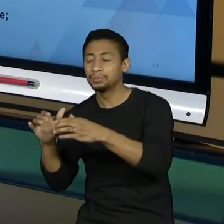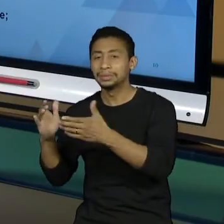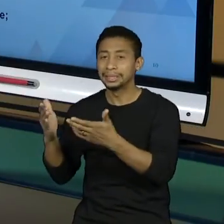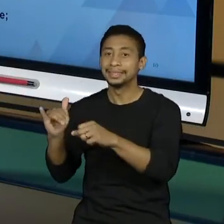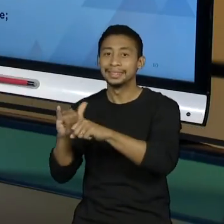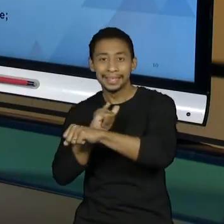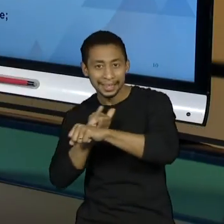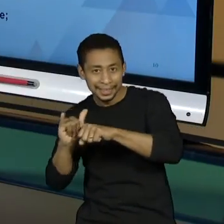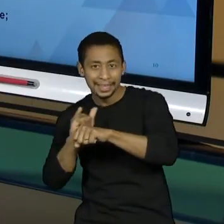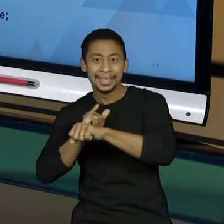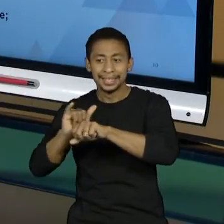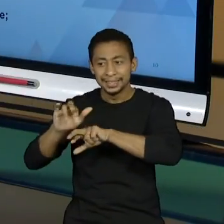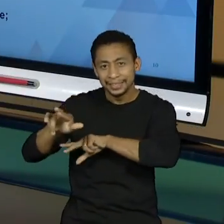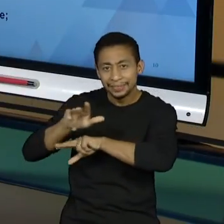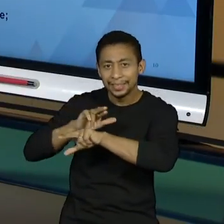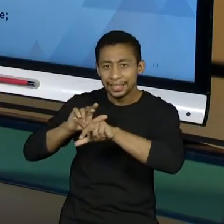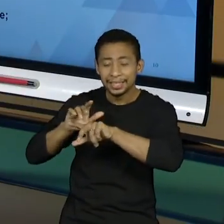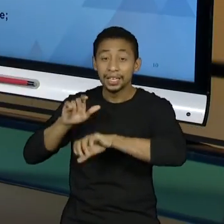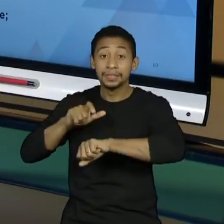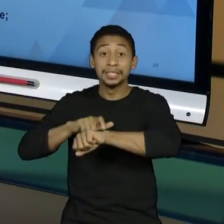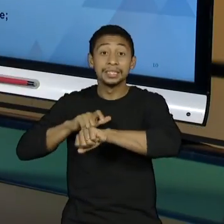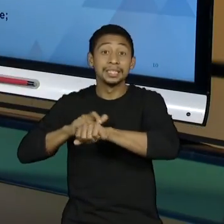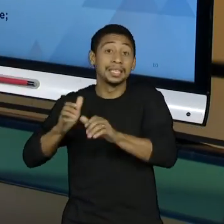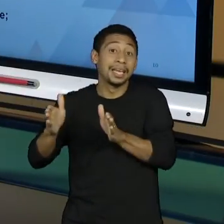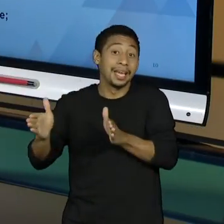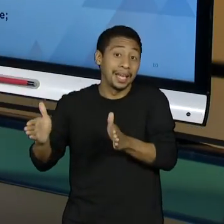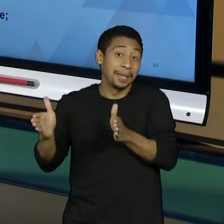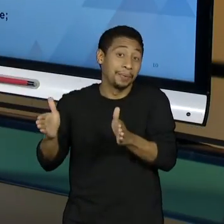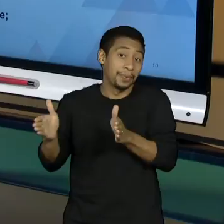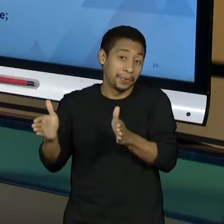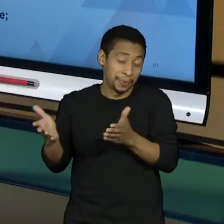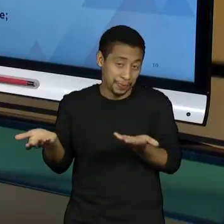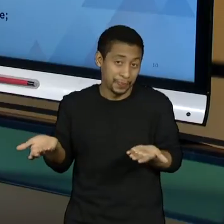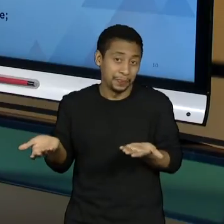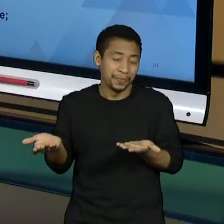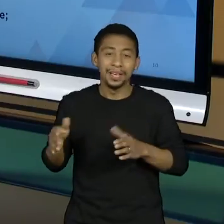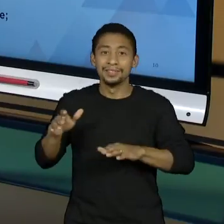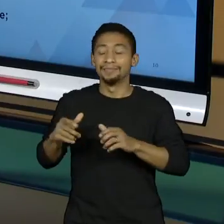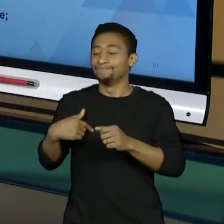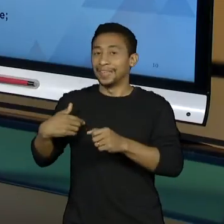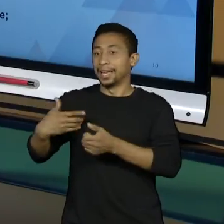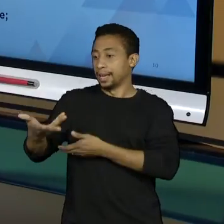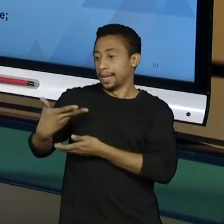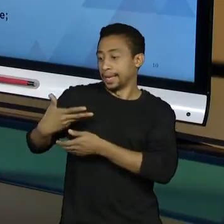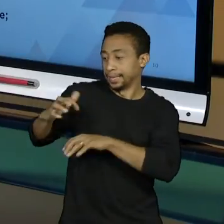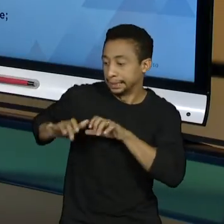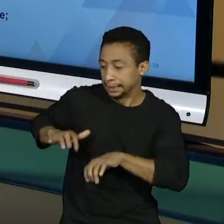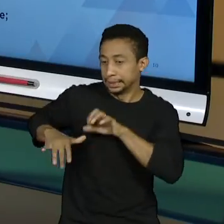TEMPO, NÃO TIVESSE SIDO TÃO CORRIDO", VOCÊ PUDESSE TER FEITO MAIS COISAS DE UMA MANEIRA